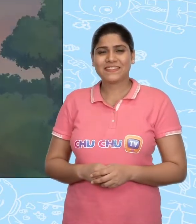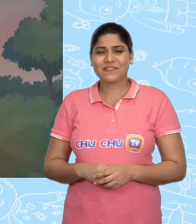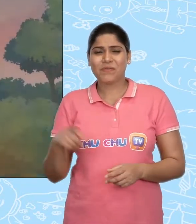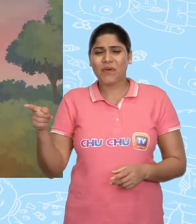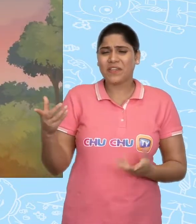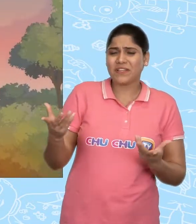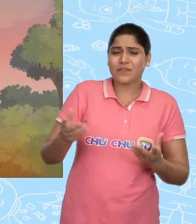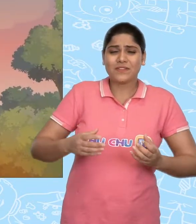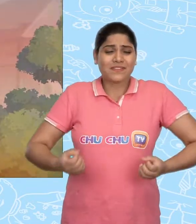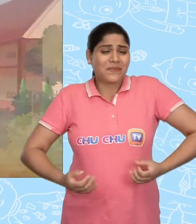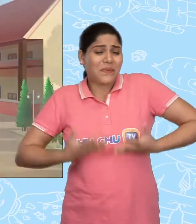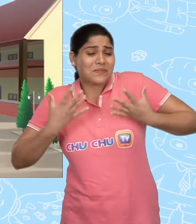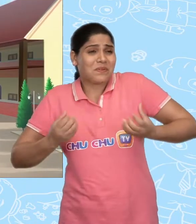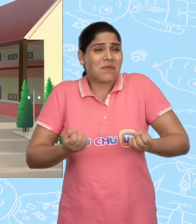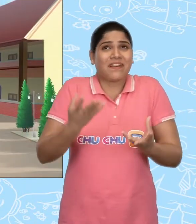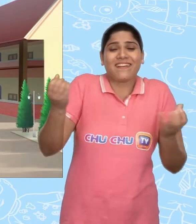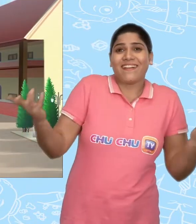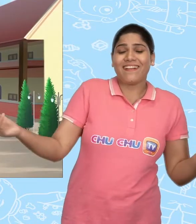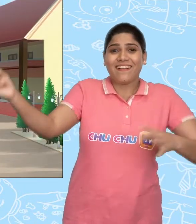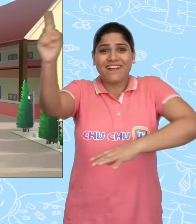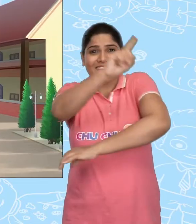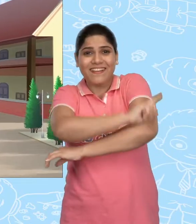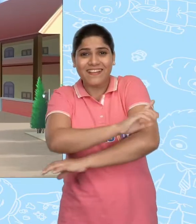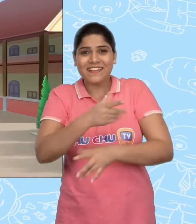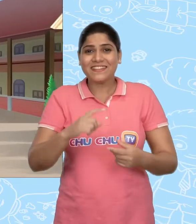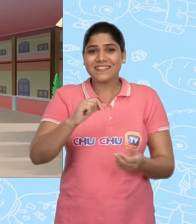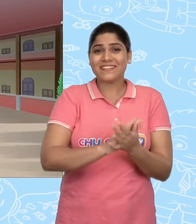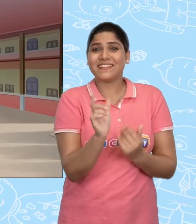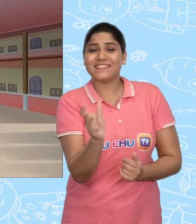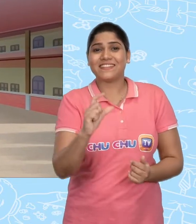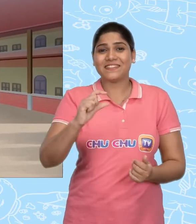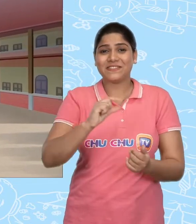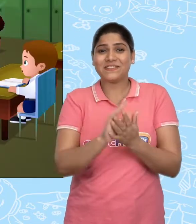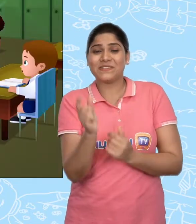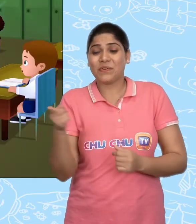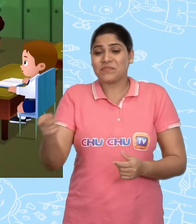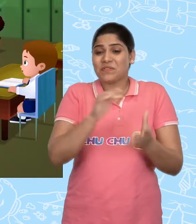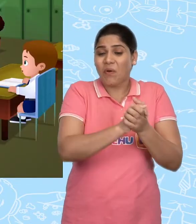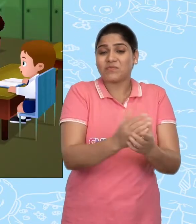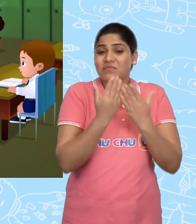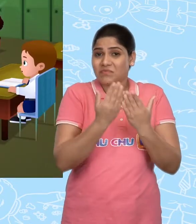वो एक खूशनूमा और खिला हुआ दिन था. ChuChu और उसके दोस्त school मे थे